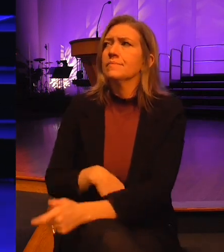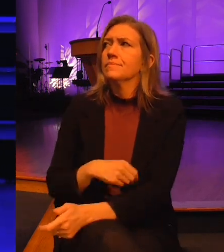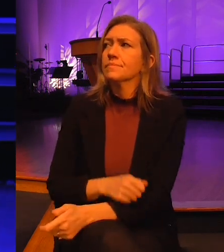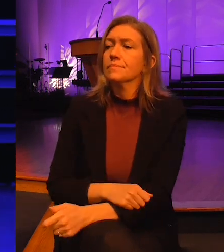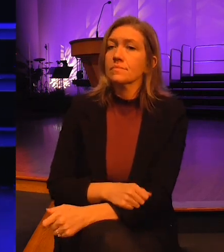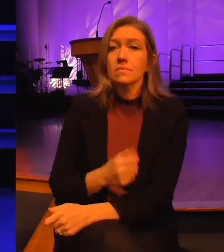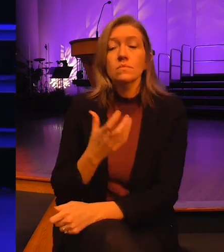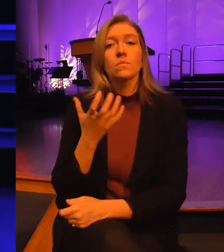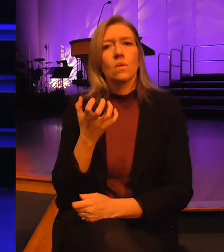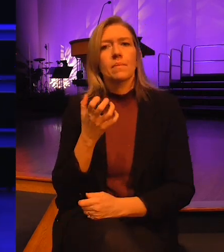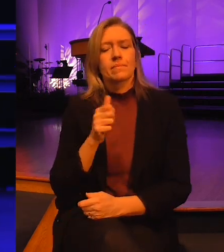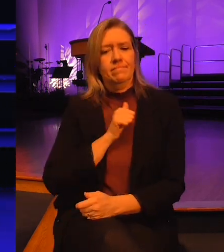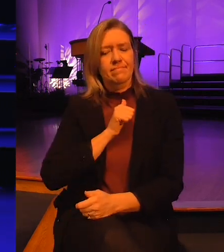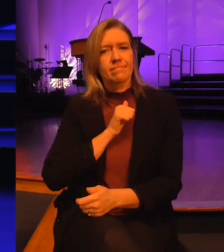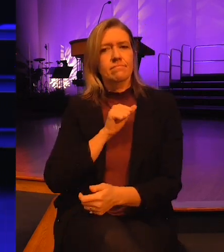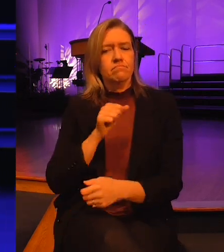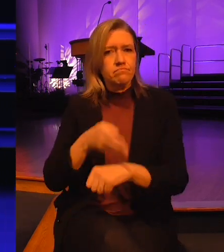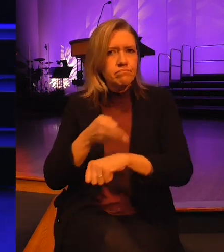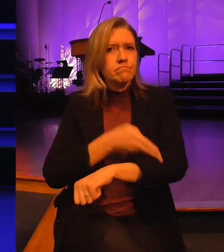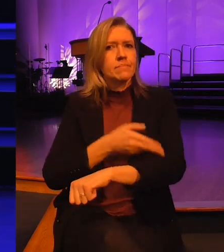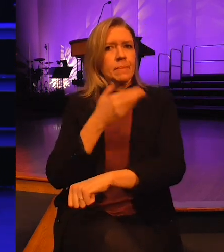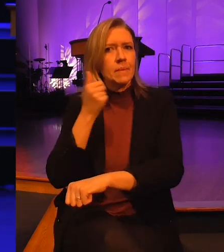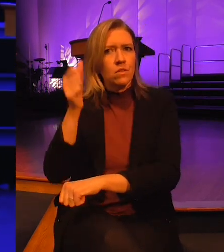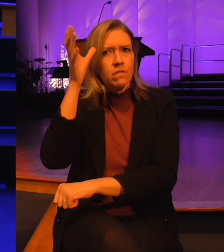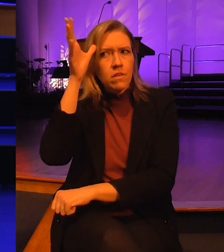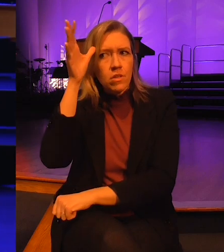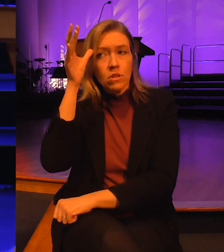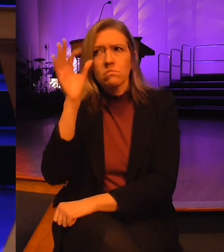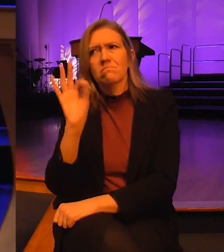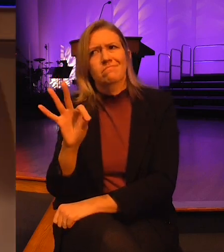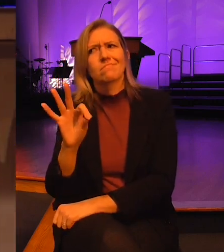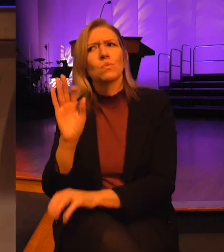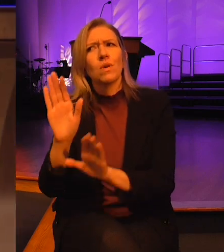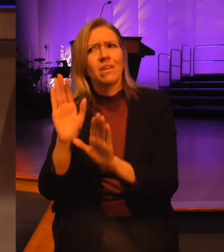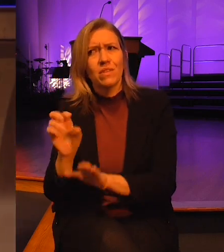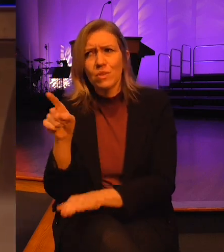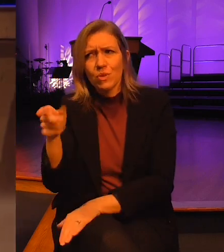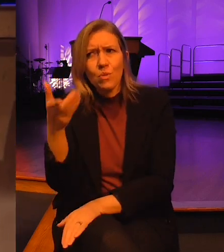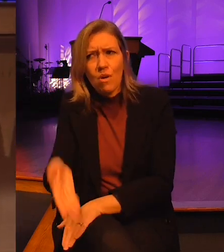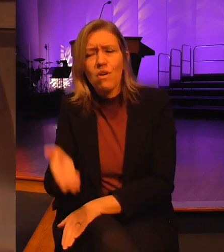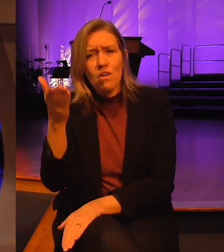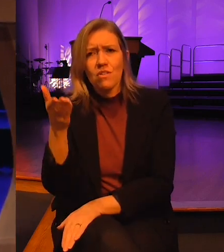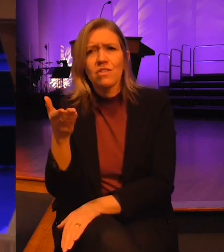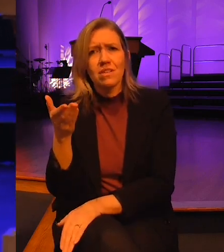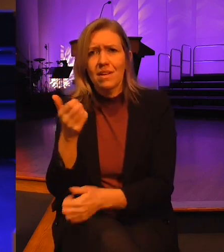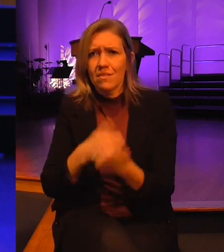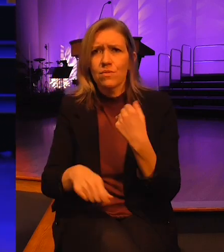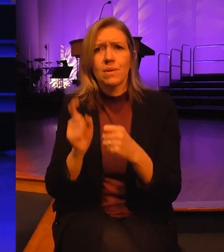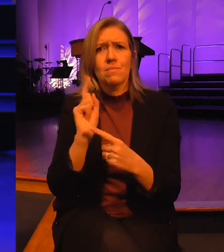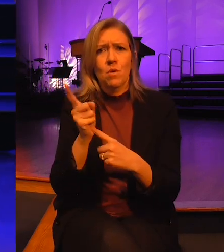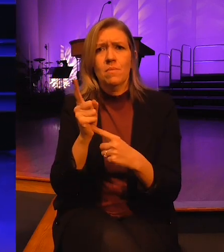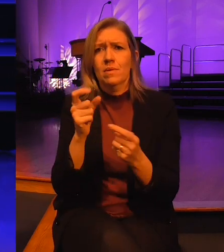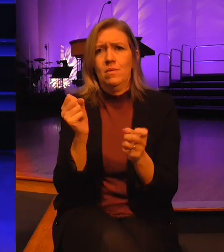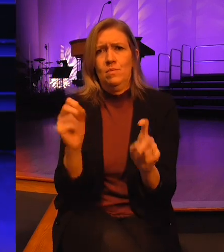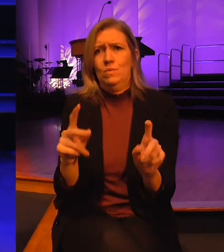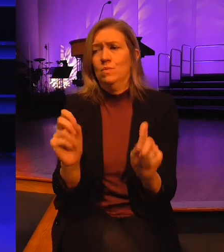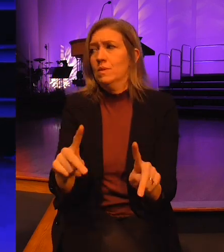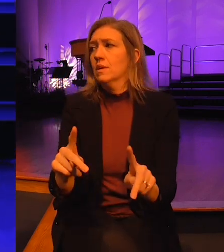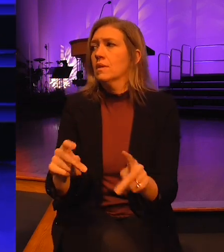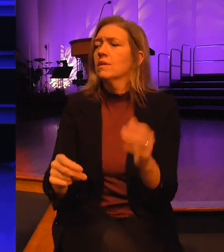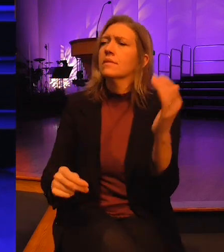padre. Maravilloso eres, lo eres y cada momento es un oportunidad sí Abraza la alegría Abraza la alegría